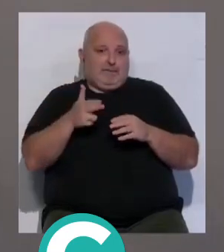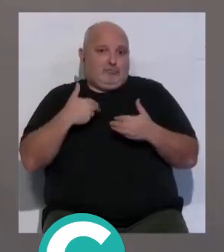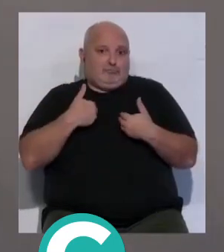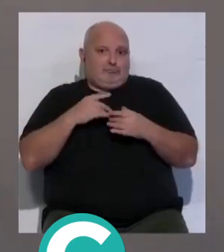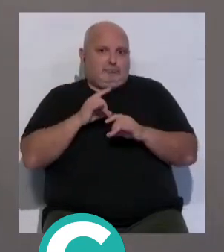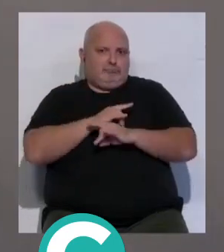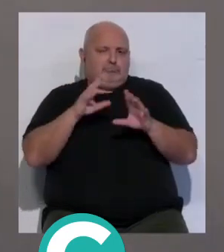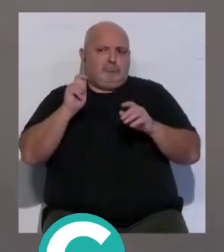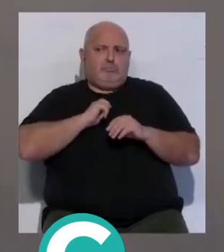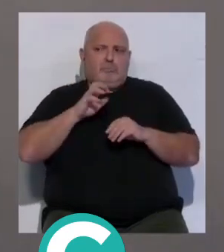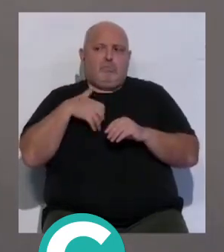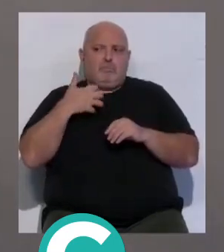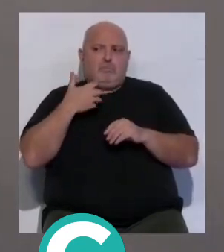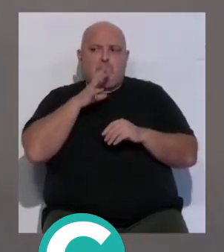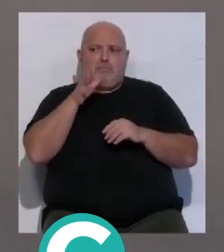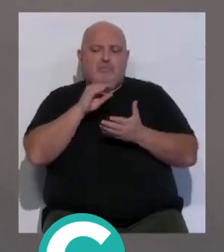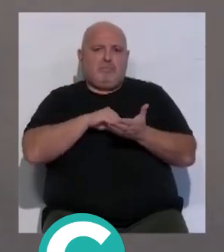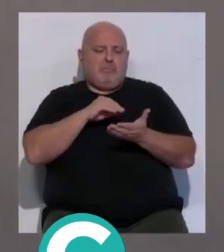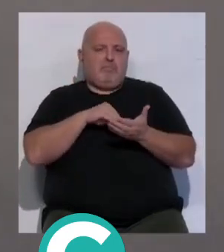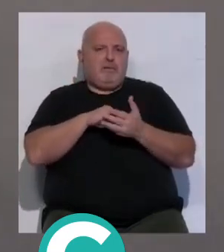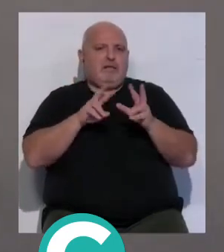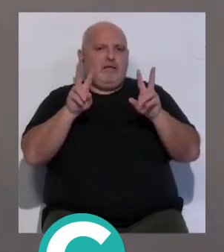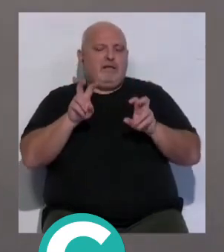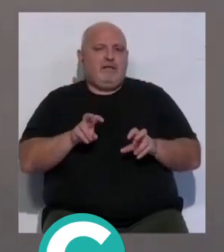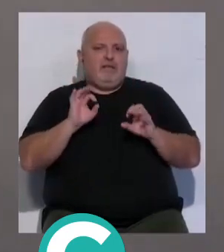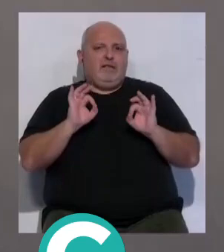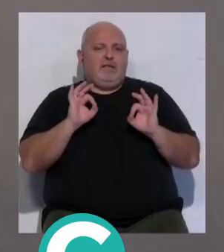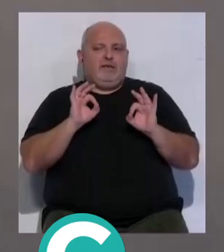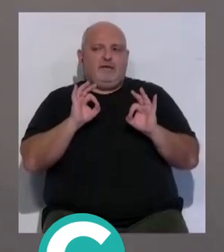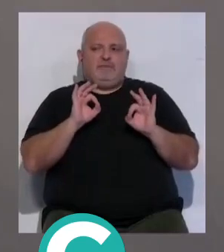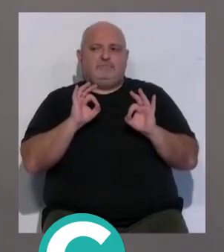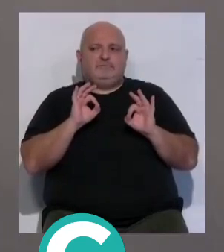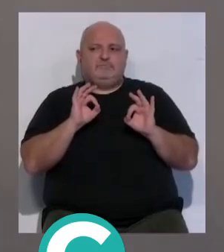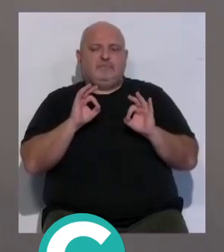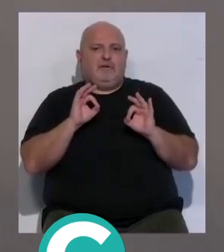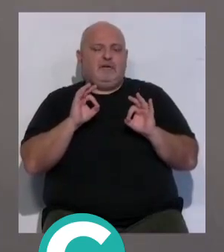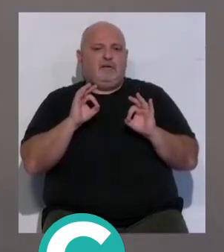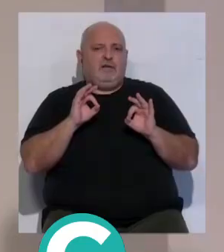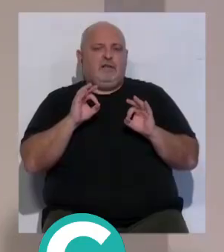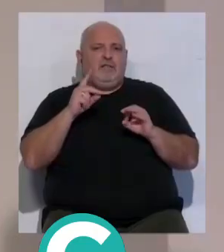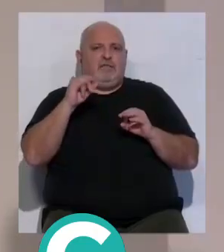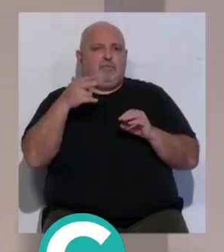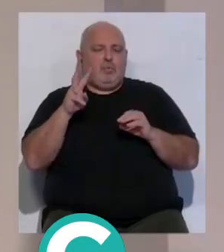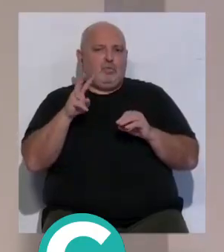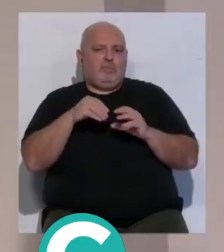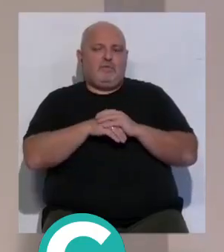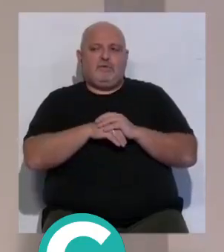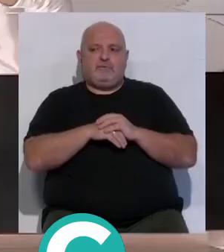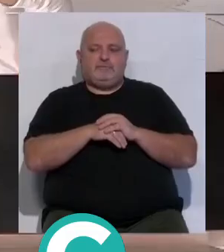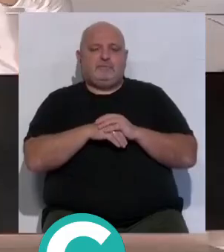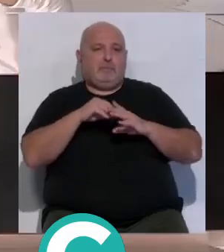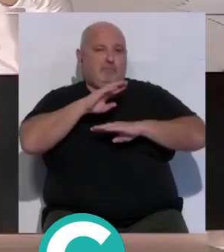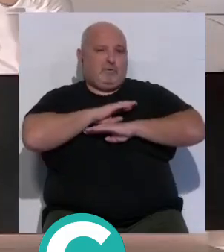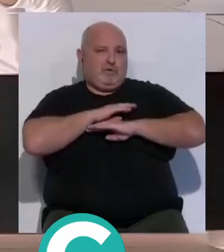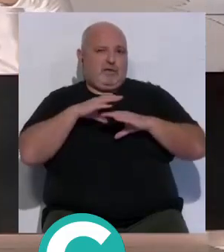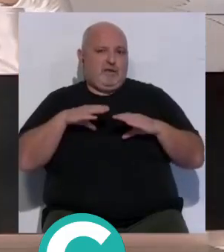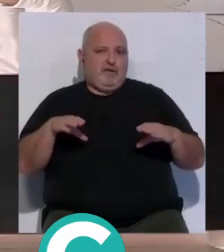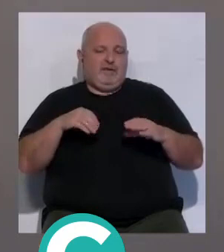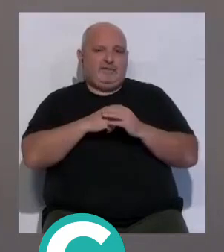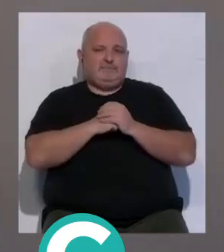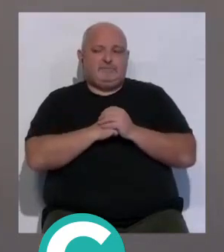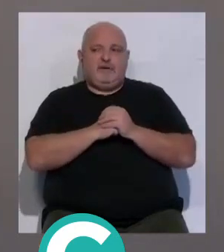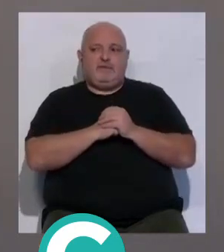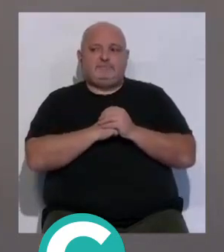están molestando muchísimo incluso lo del tema del virus Martínez el del portero de Argentina que me